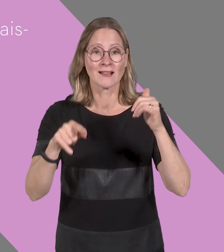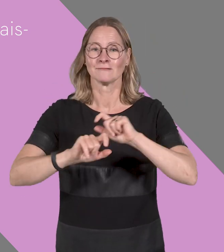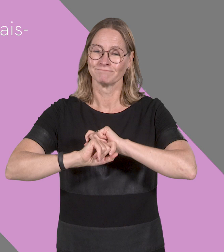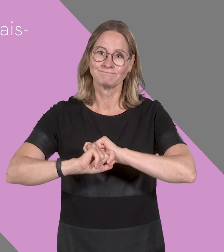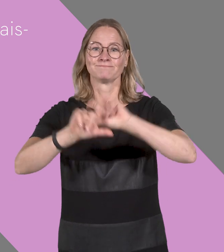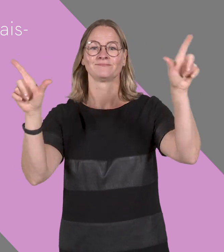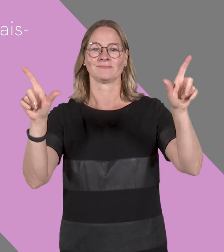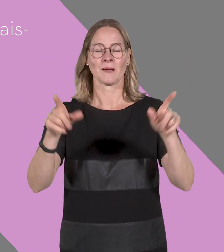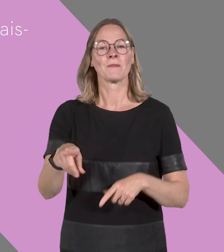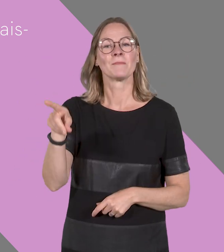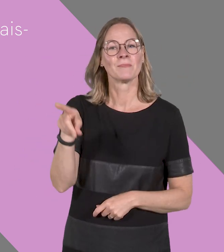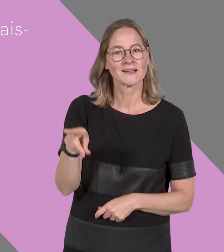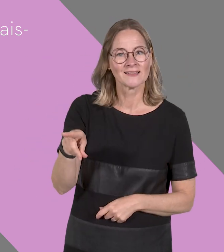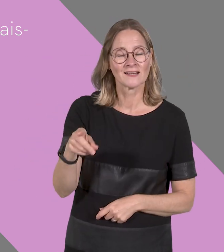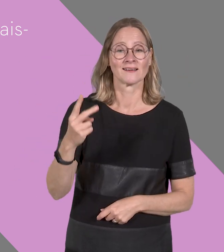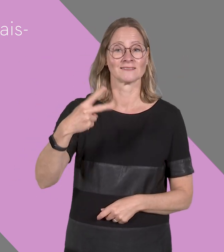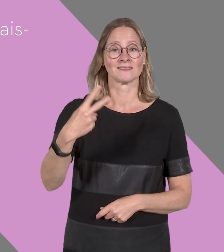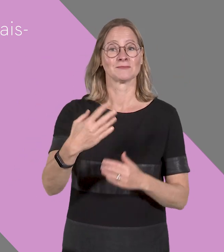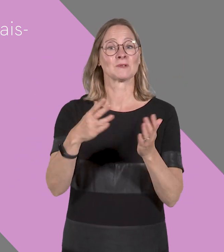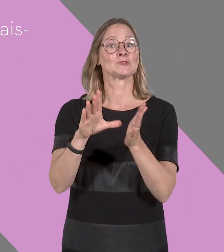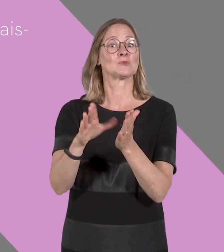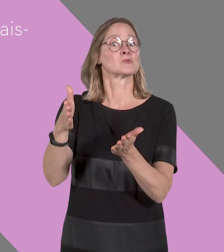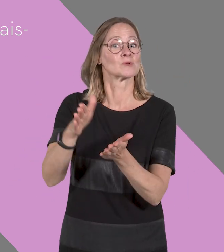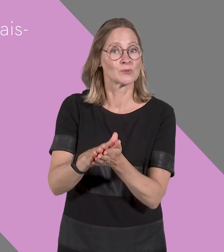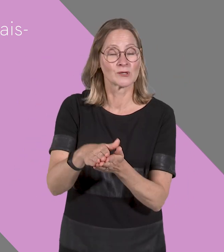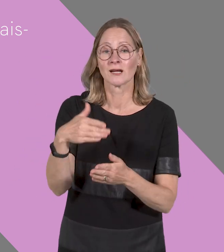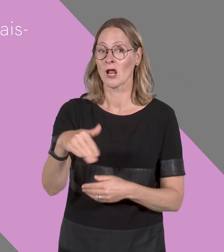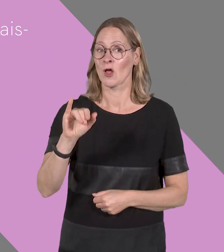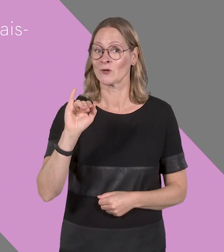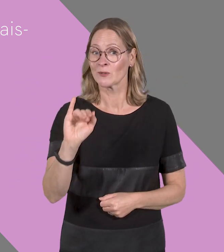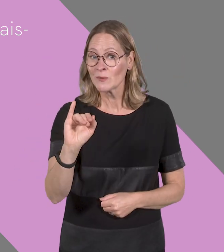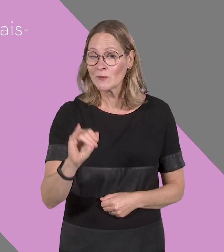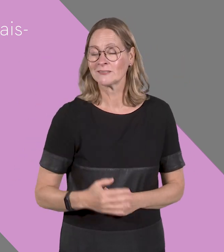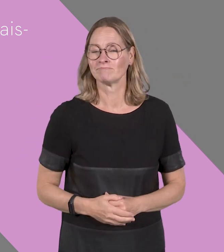jotka tykitetään eetteriin perjantaina 22.9 kello 18.00.